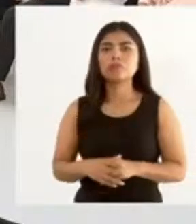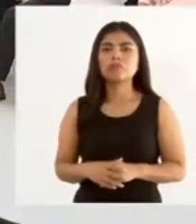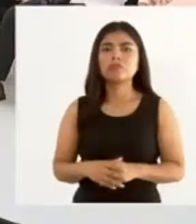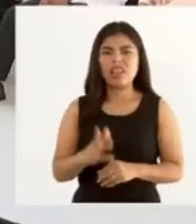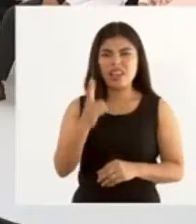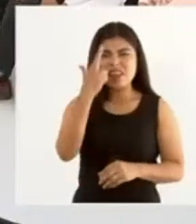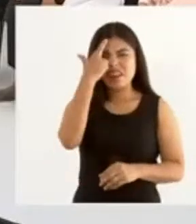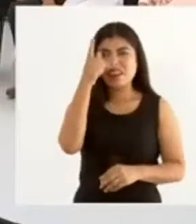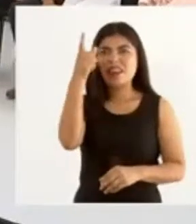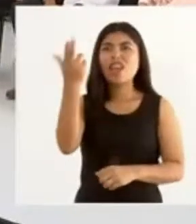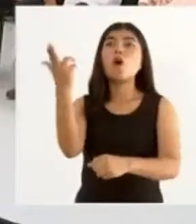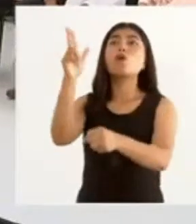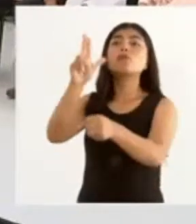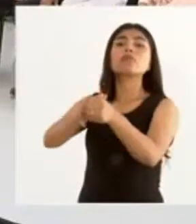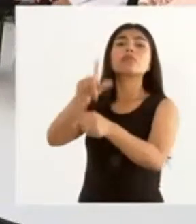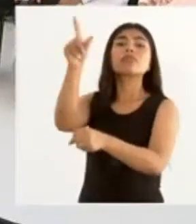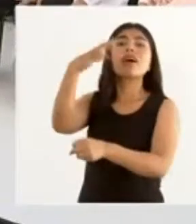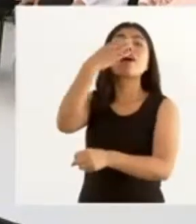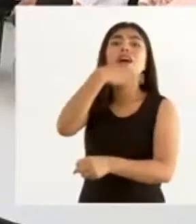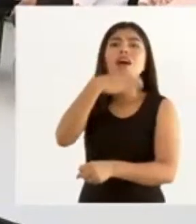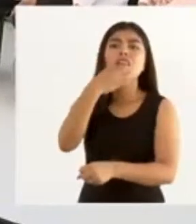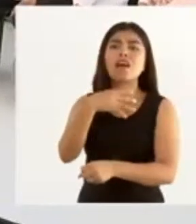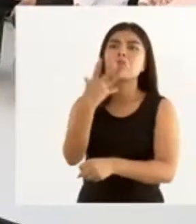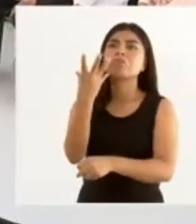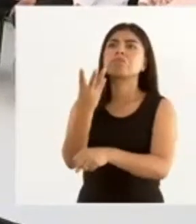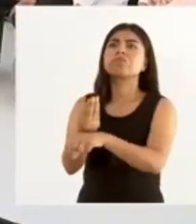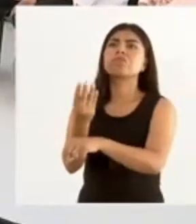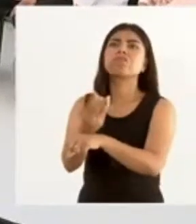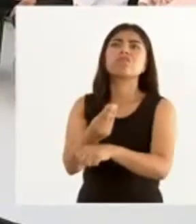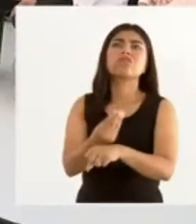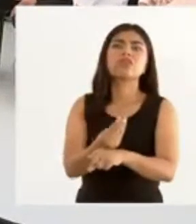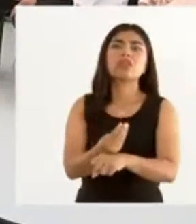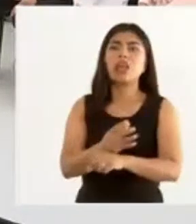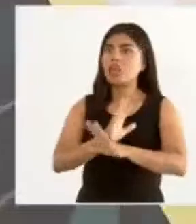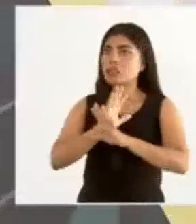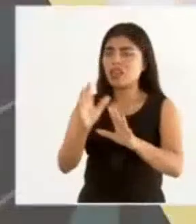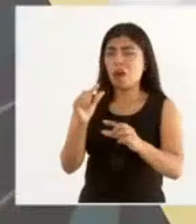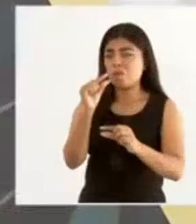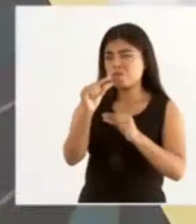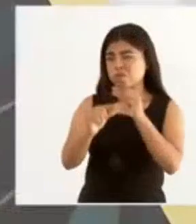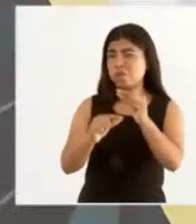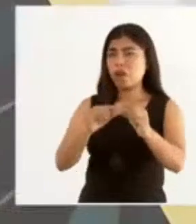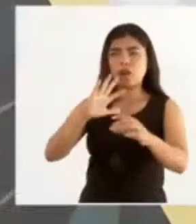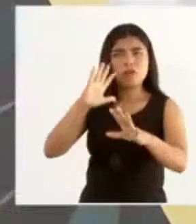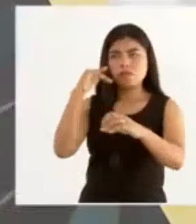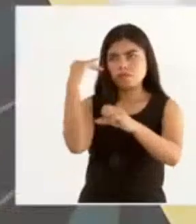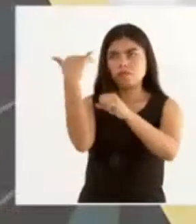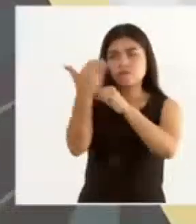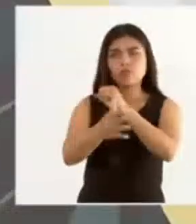que terminar y de ahí pues la construcción de los nuevos hospitales y la sustitución de aquellos que